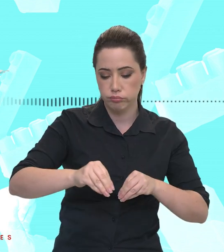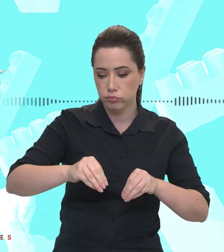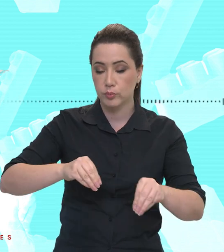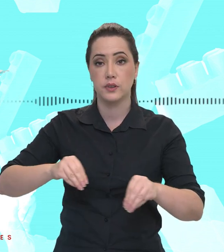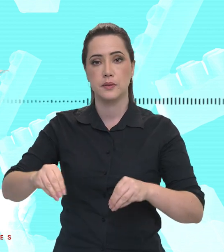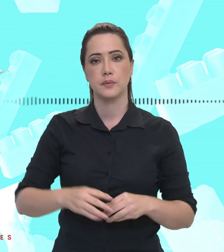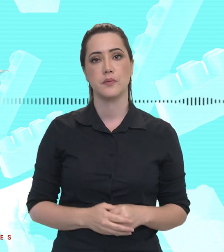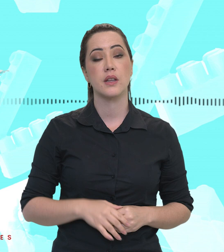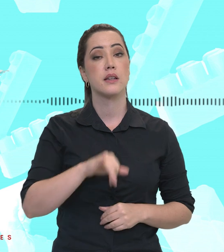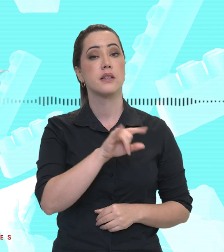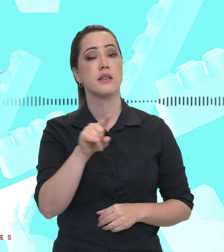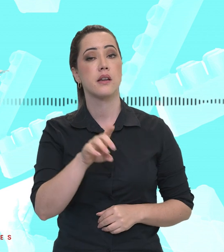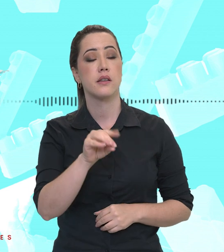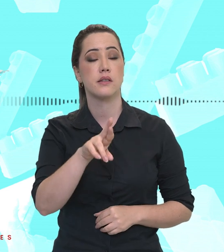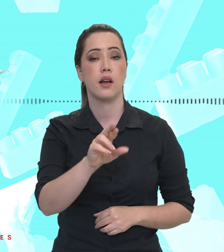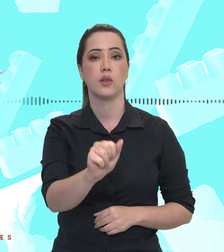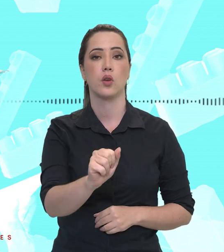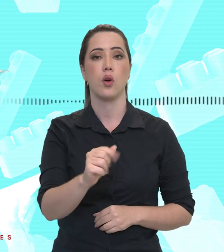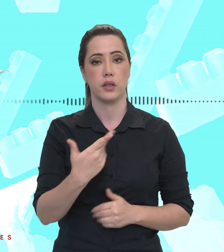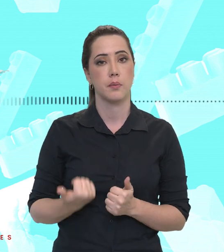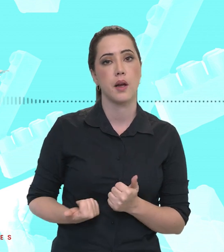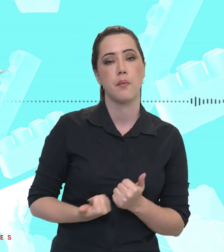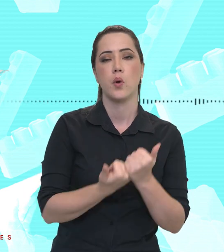[Patrícia] Isadora Pimentel colaborou com a gente neste episódio com a indicação